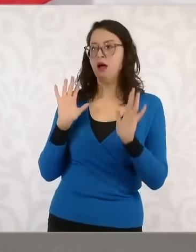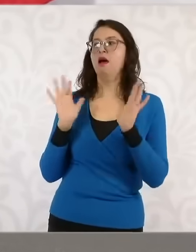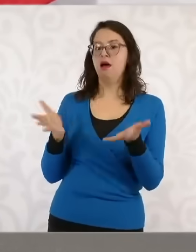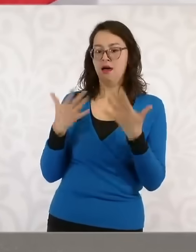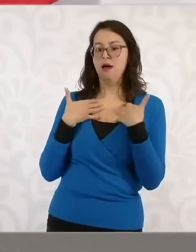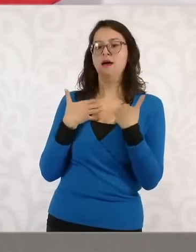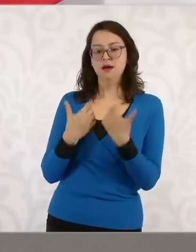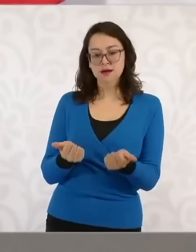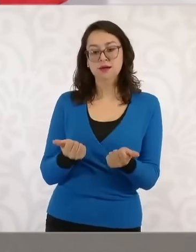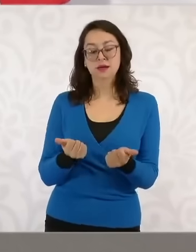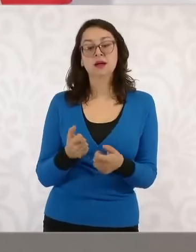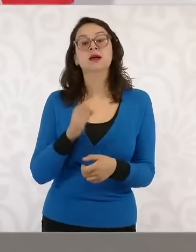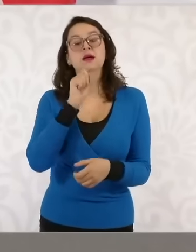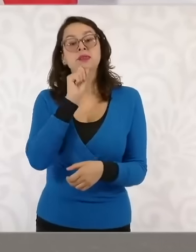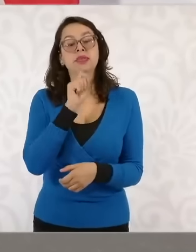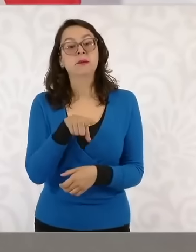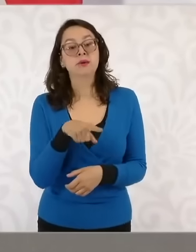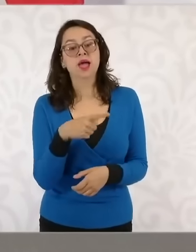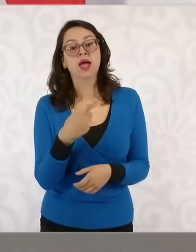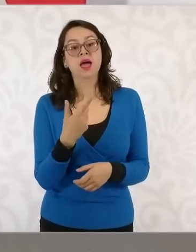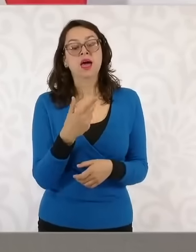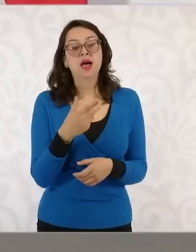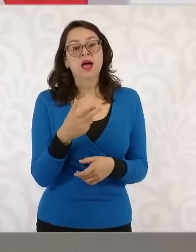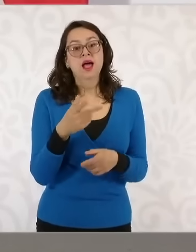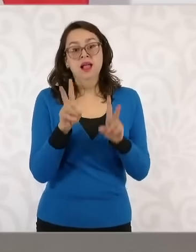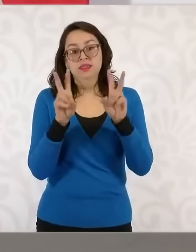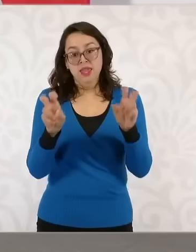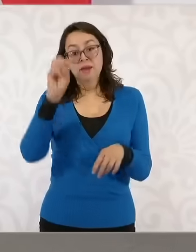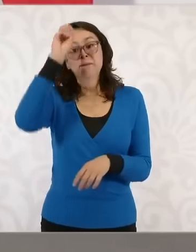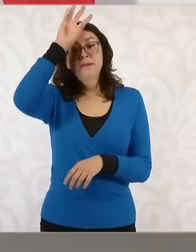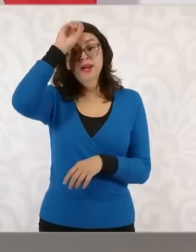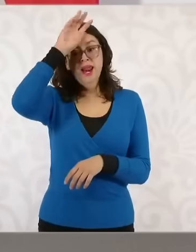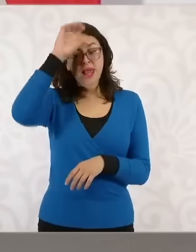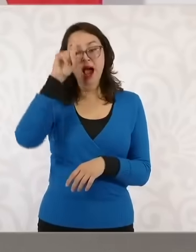aquí se plantearon de las descargas de las mineras a los cuerpos de agua que no deberían de estar,